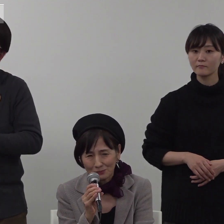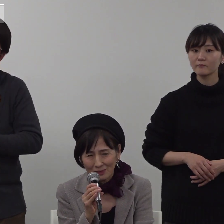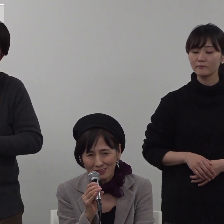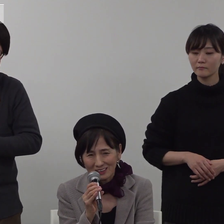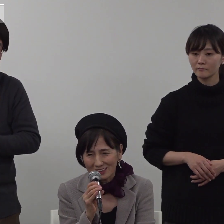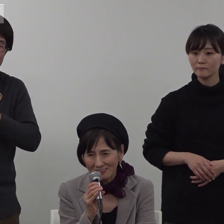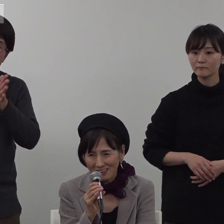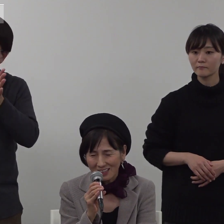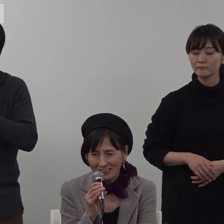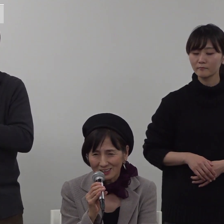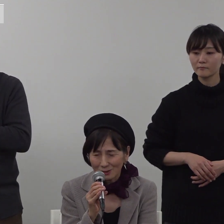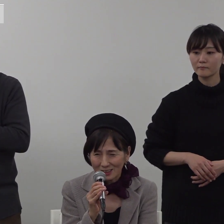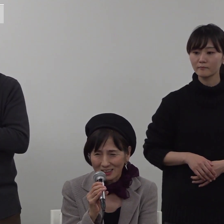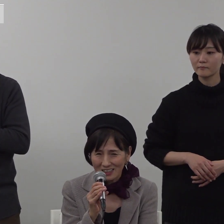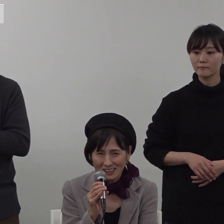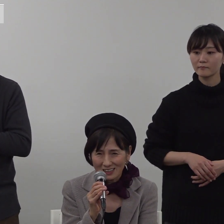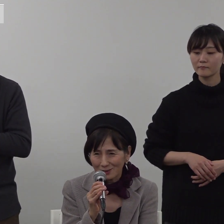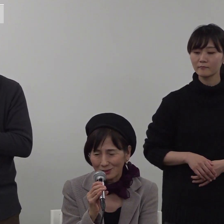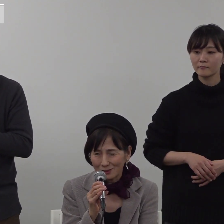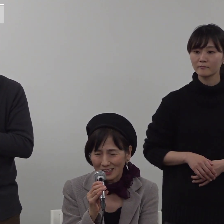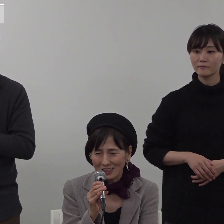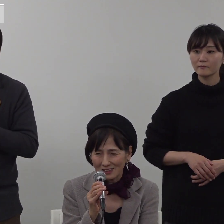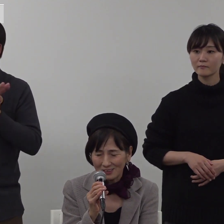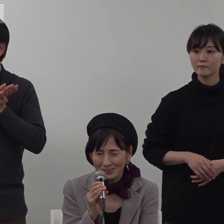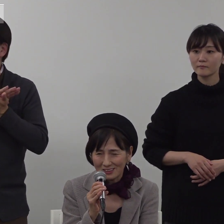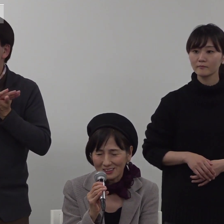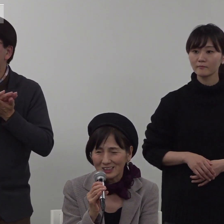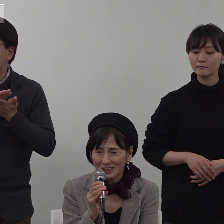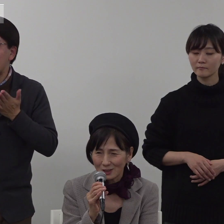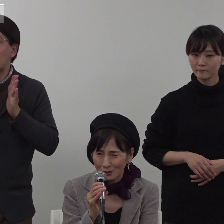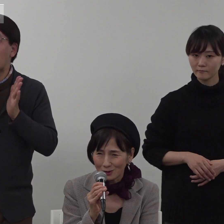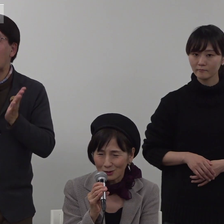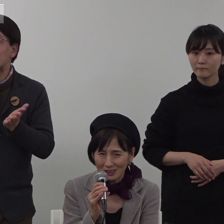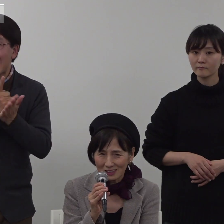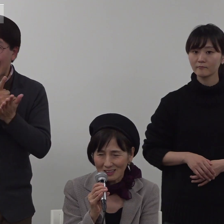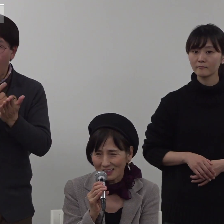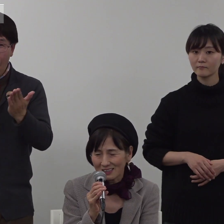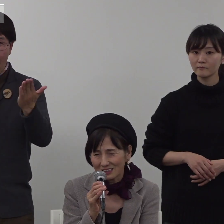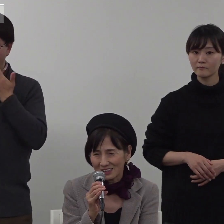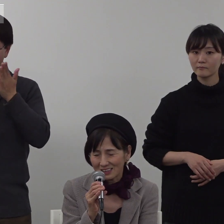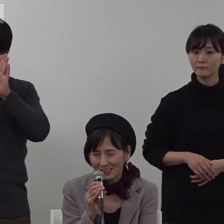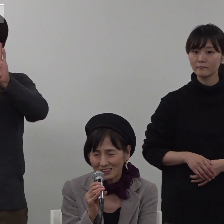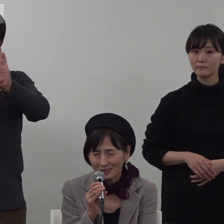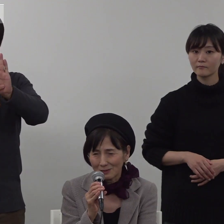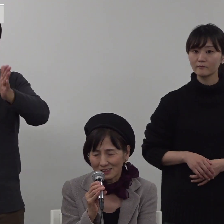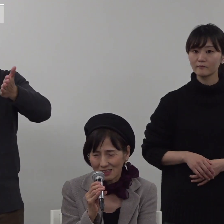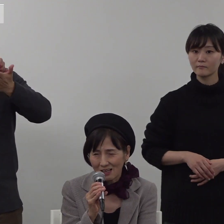私はその綺麗なところだけをより強調して描かせていただきました